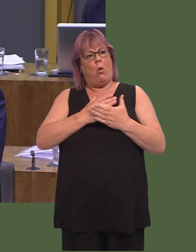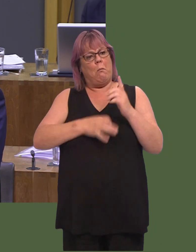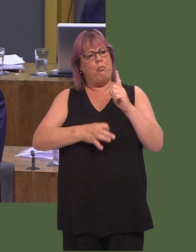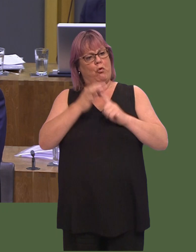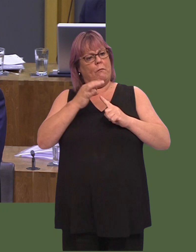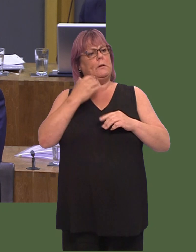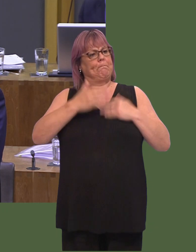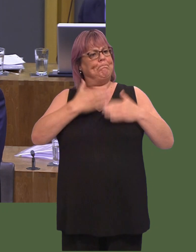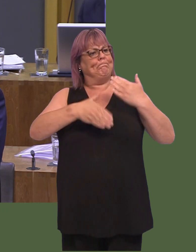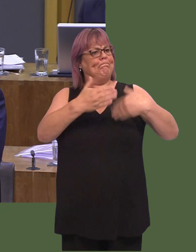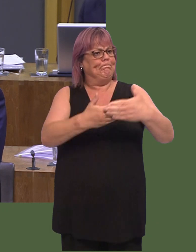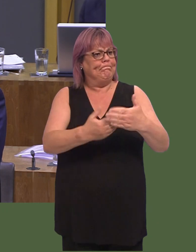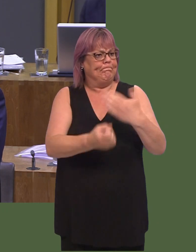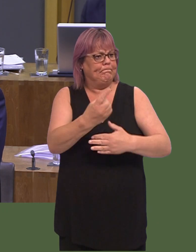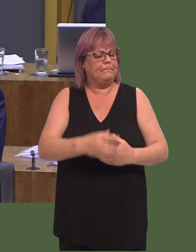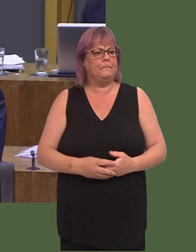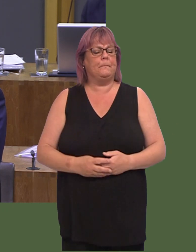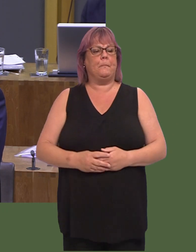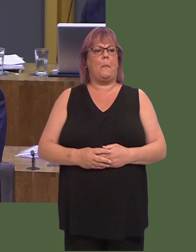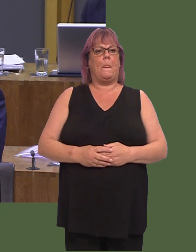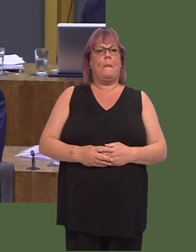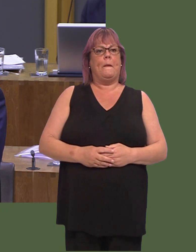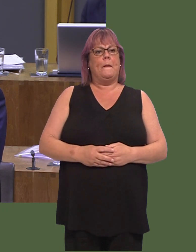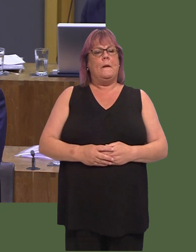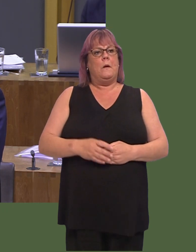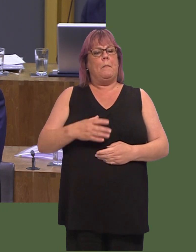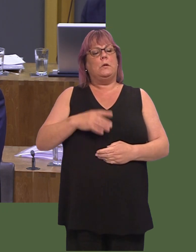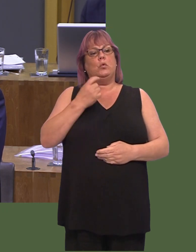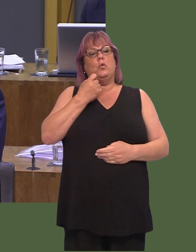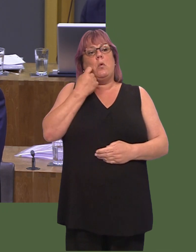A gaf i ddweud hyn wrth Aelodau: fe fyddaf i'n cymryd ystyriaeth, wrth gwrs, o'r ddadl